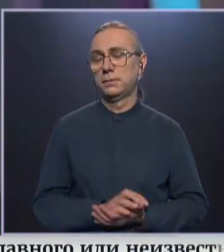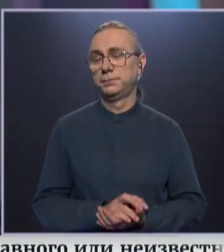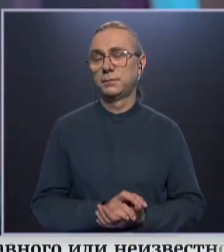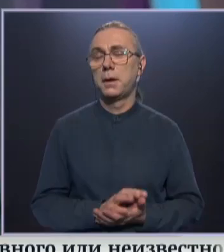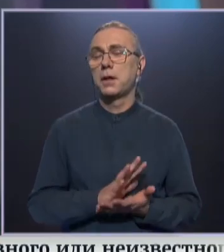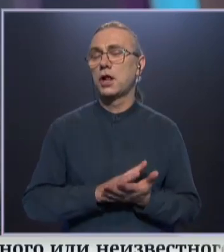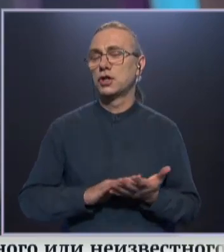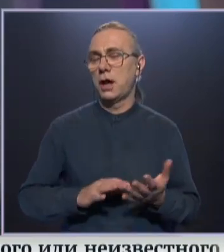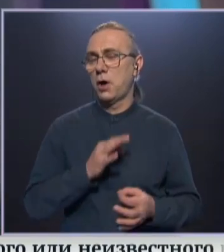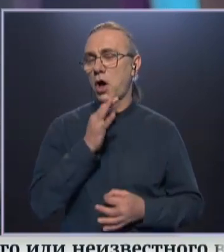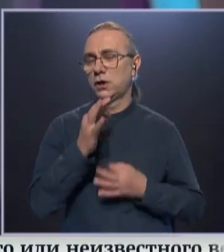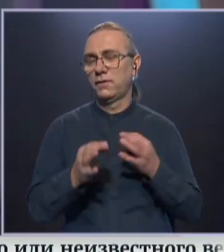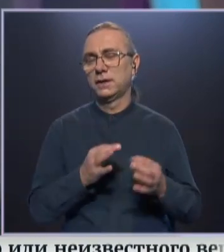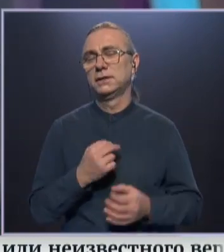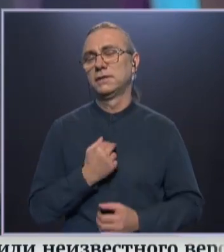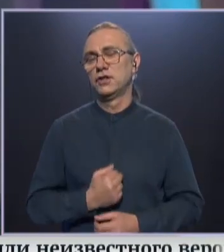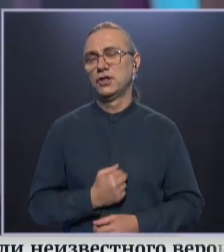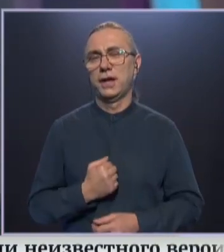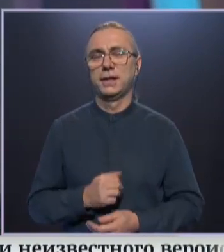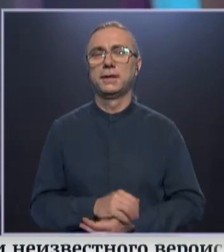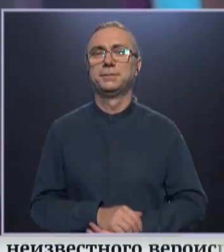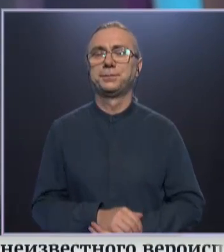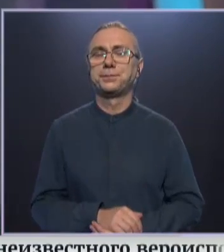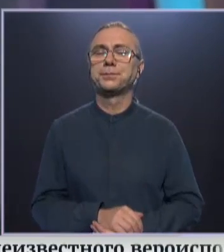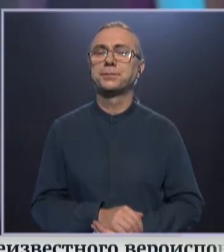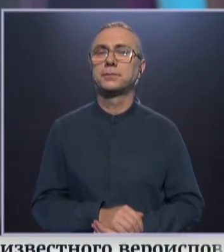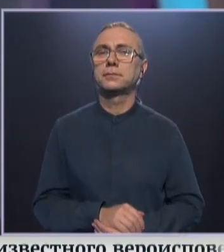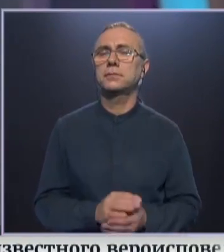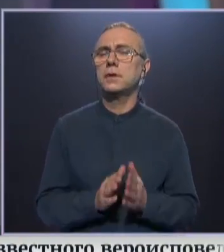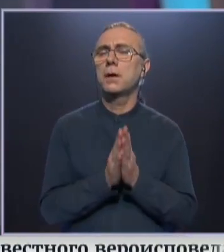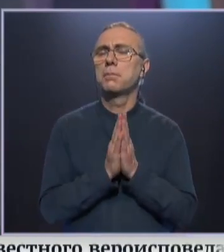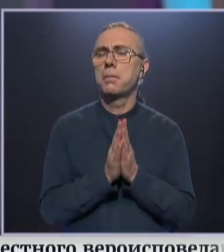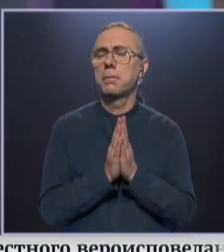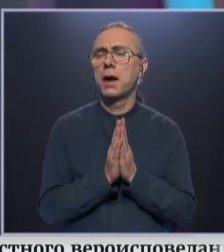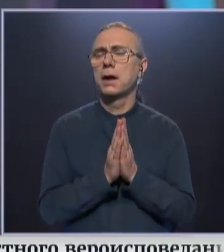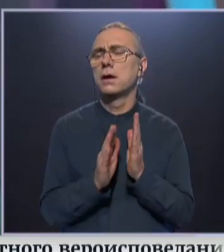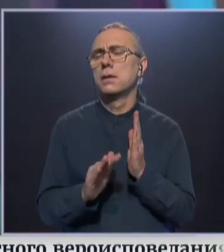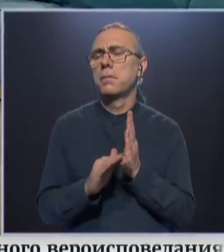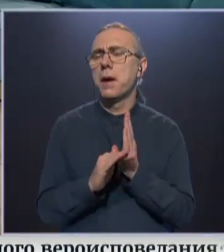ответ священника отвечаем на ваши вопросы Батюшка добрый вечер Помогите пожалуйста советом у меня уже год приемный